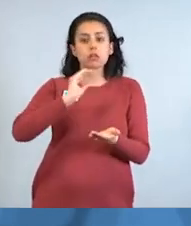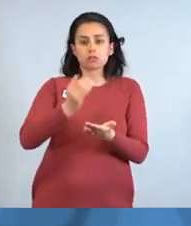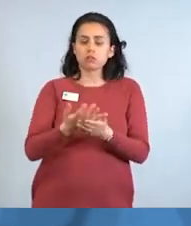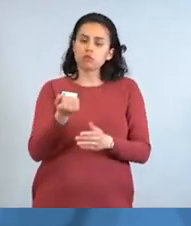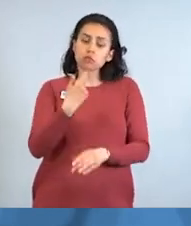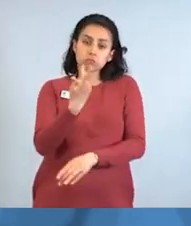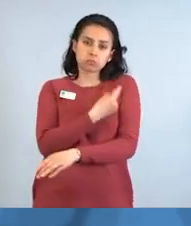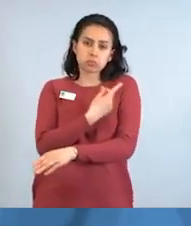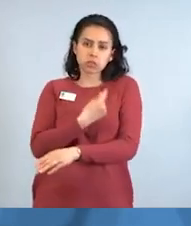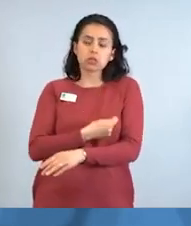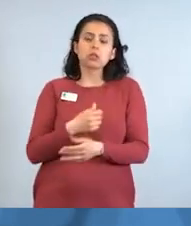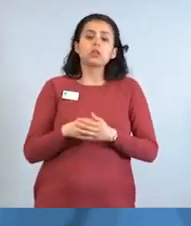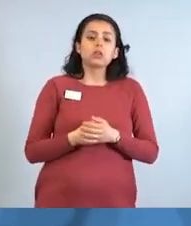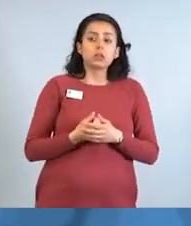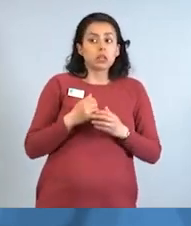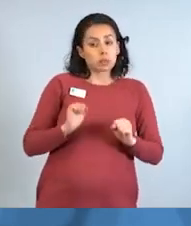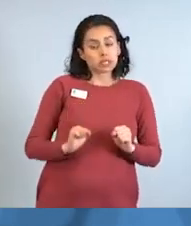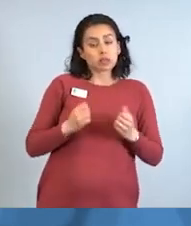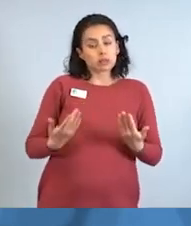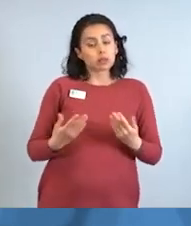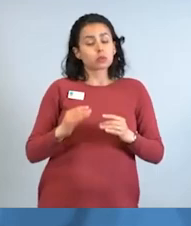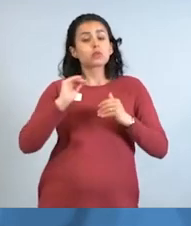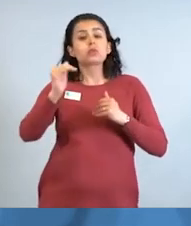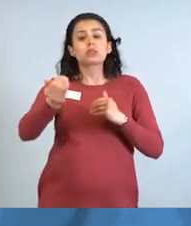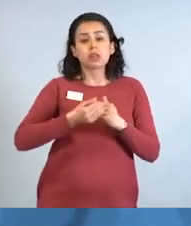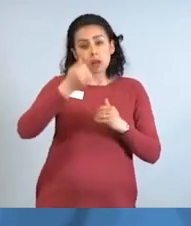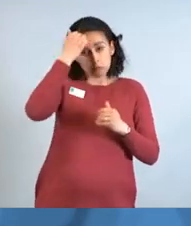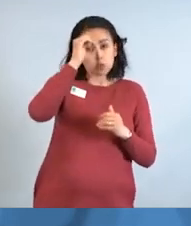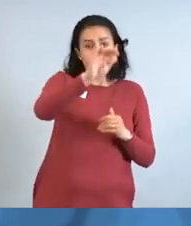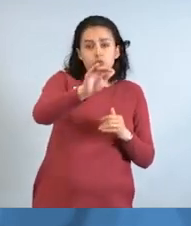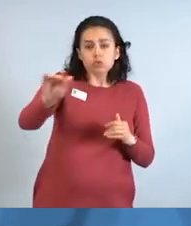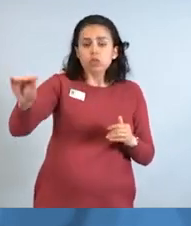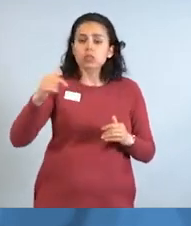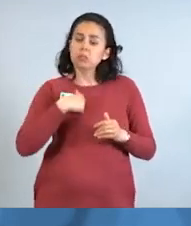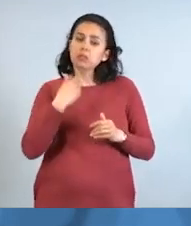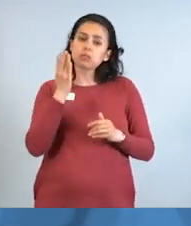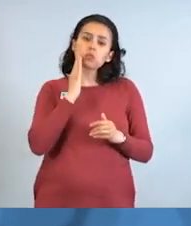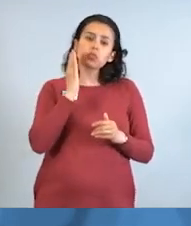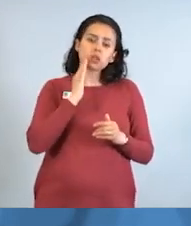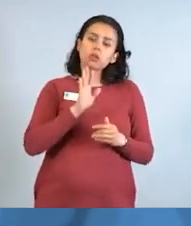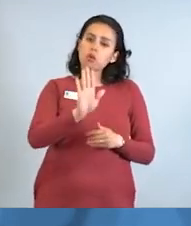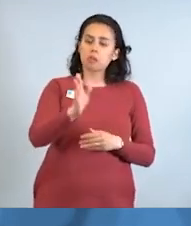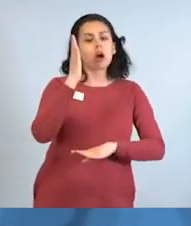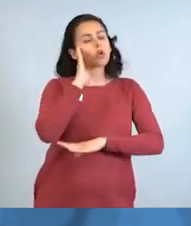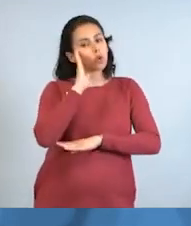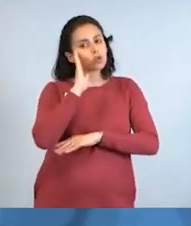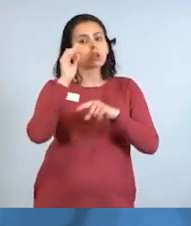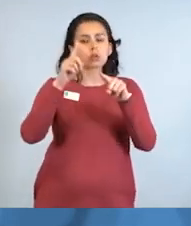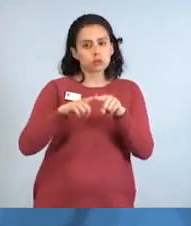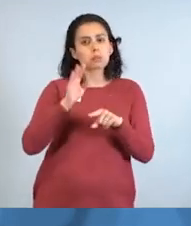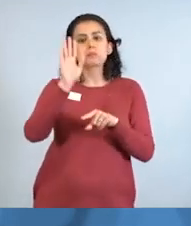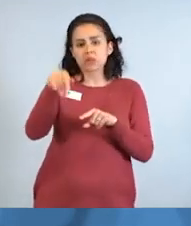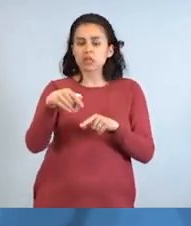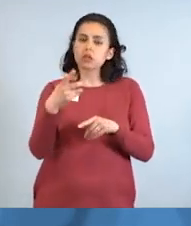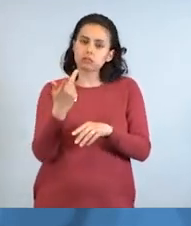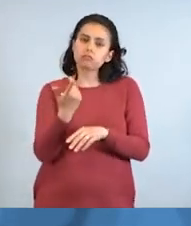Täytyy edelleen muistuttaa, että pyytäisin, että kävisitte kotikunnassa hakemassa tehosterokotuksenkin,